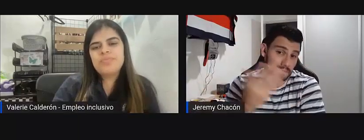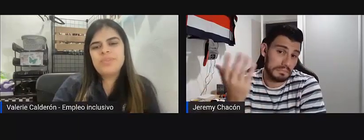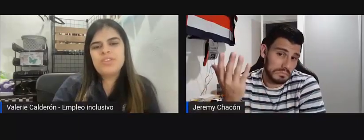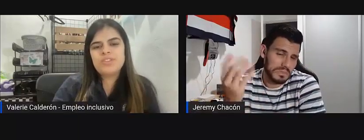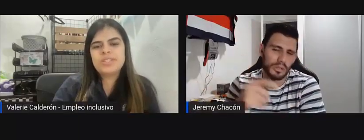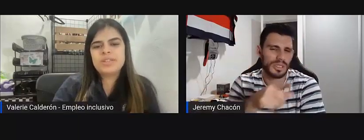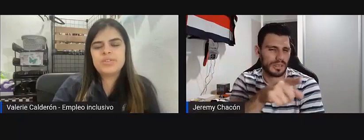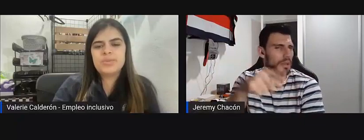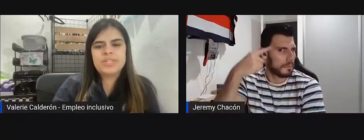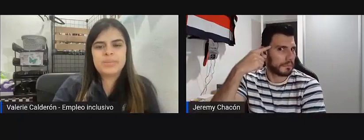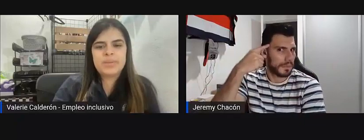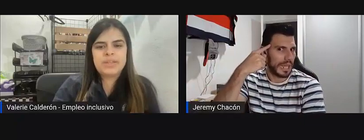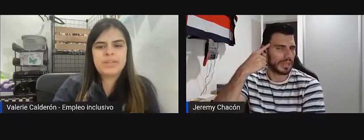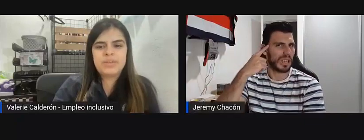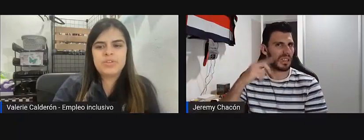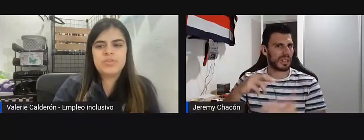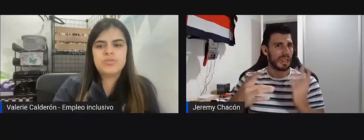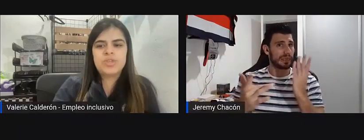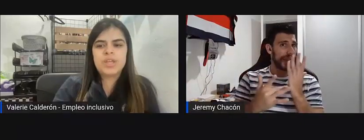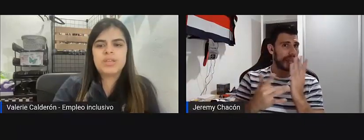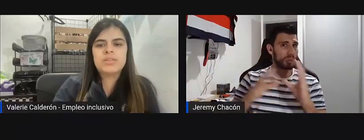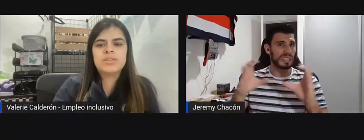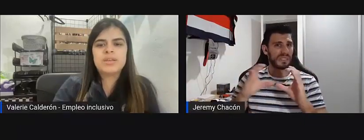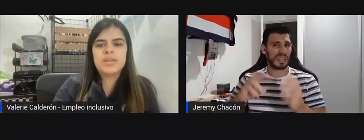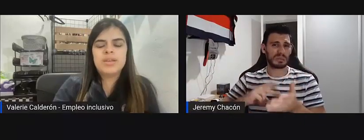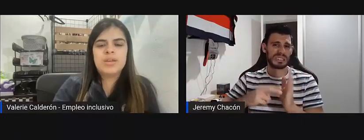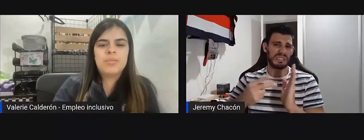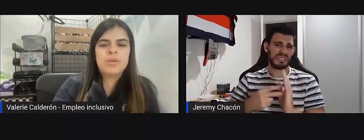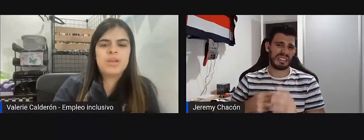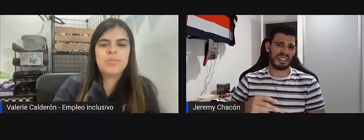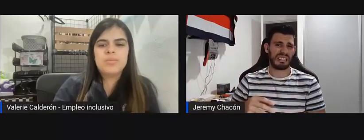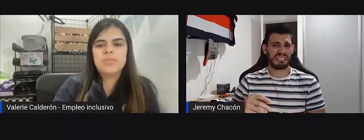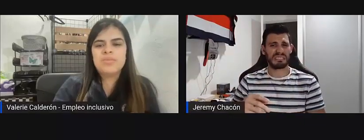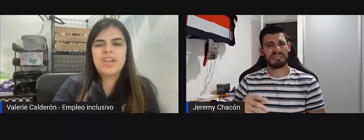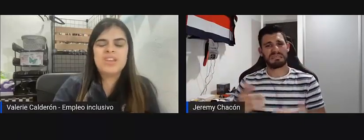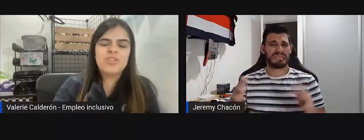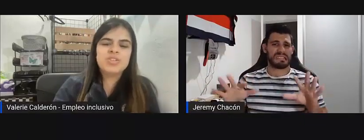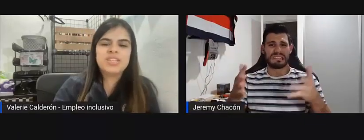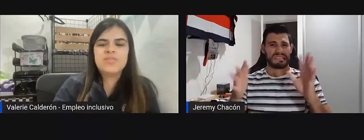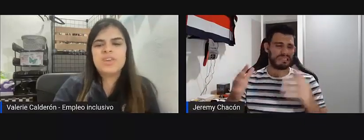Entonces eso por esa parte Entonces ustedes verdad Ay no es que significa